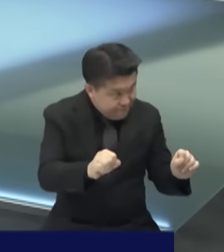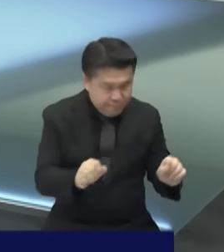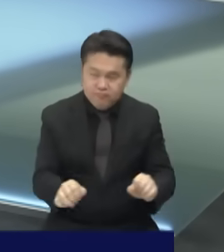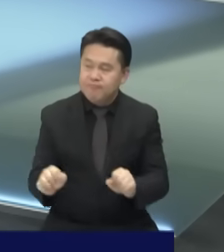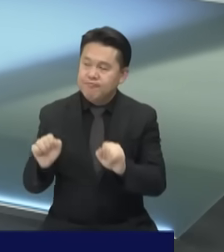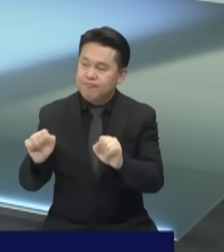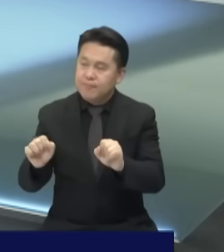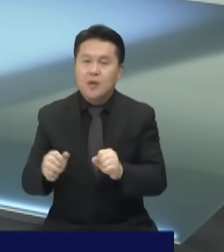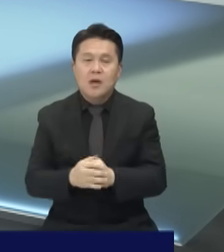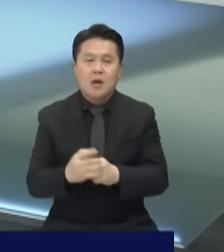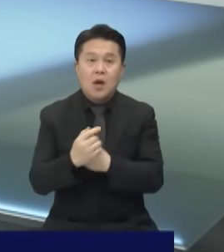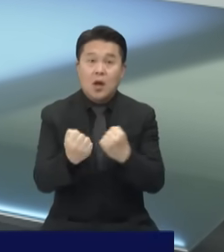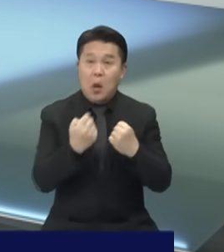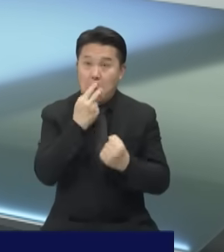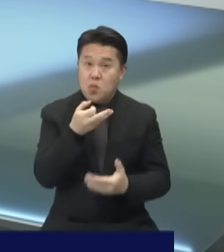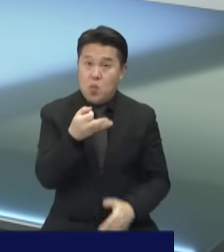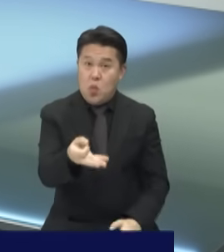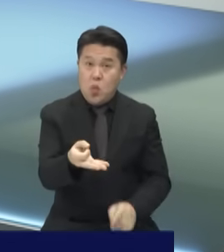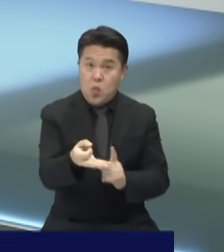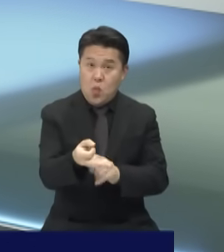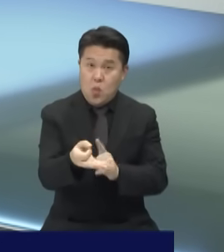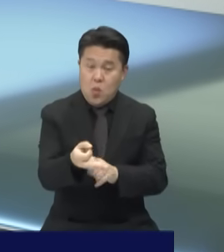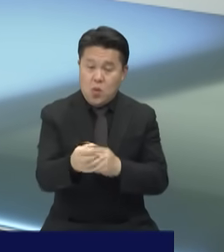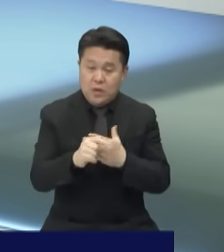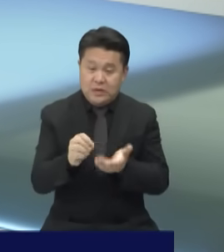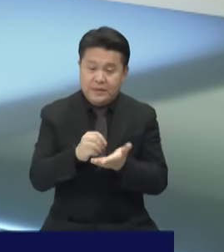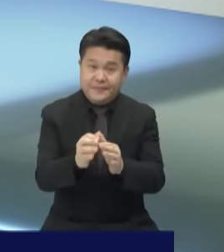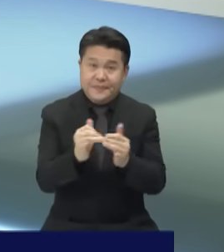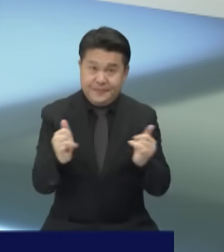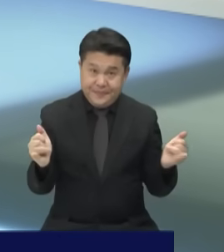(앵커) 건강보험료를 내는 지역가입자들한테 관심이 높은 뉴스